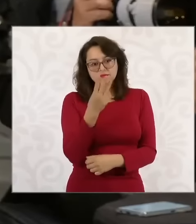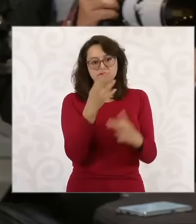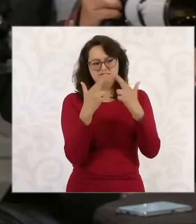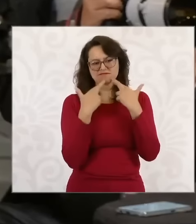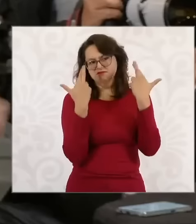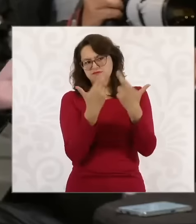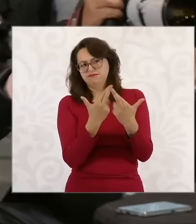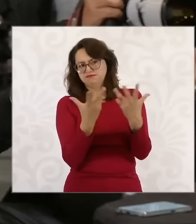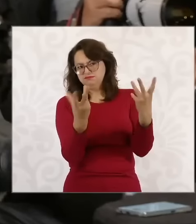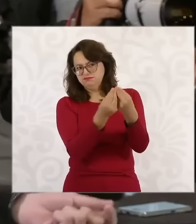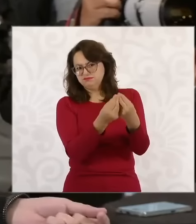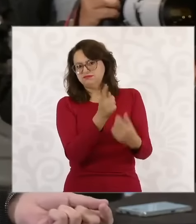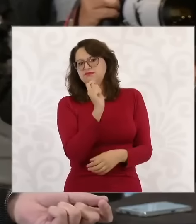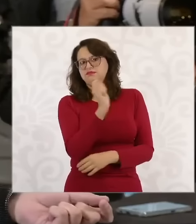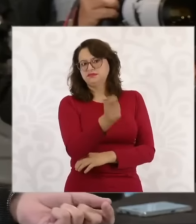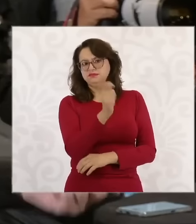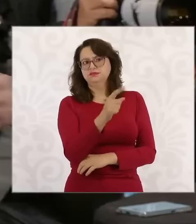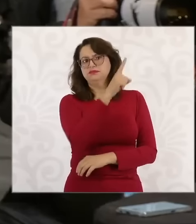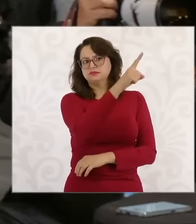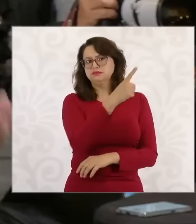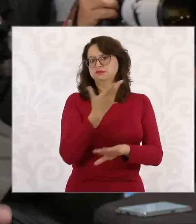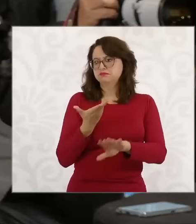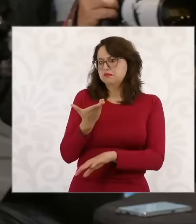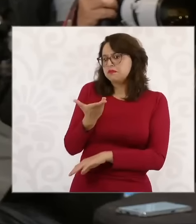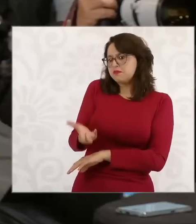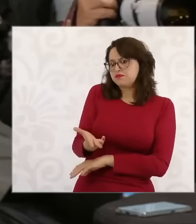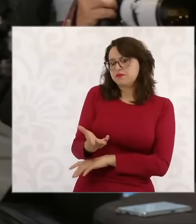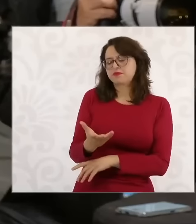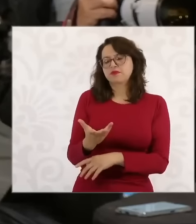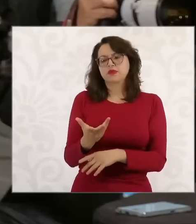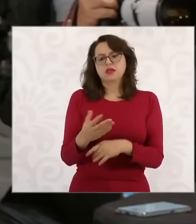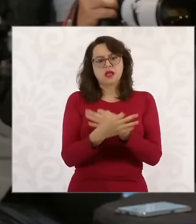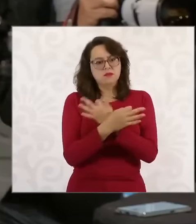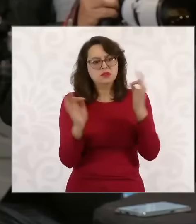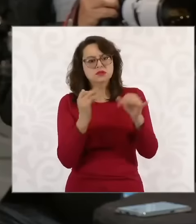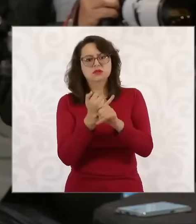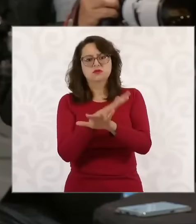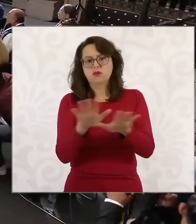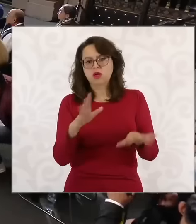reunión que solicitó el embajador o que informó el gobierno mexicano o de manera viceversa.